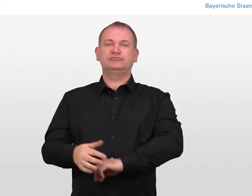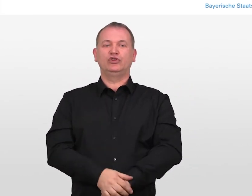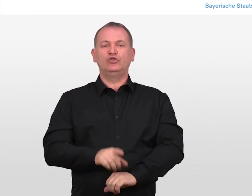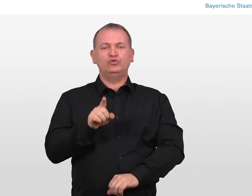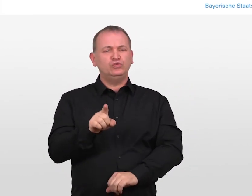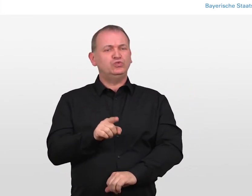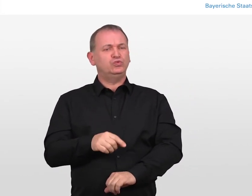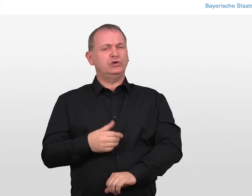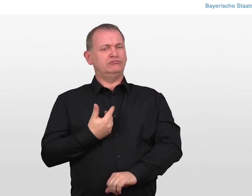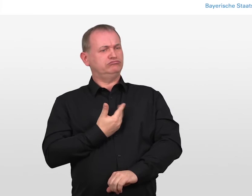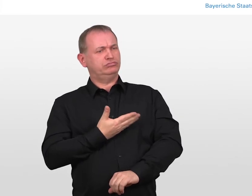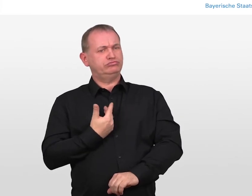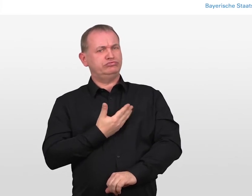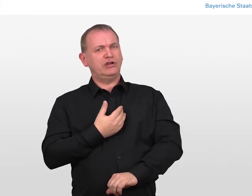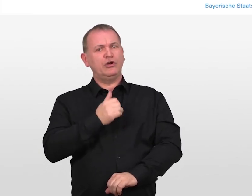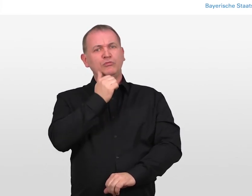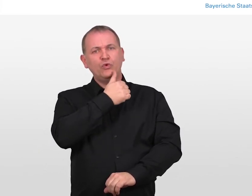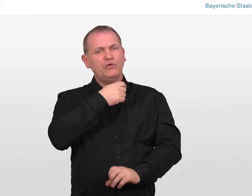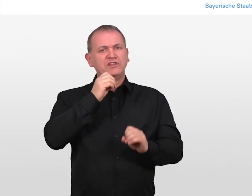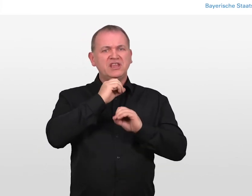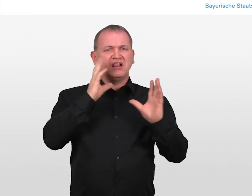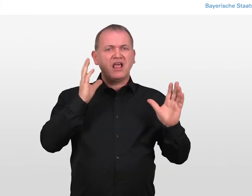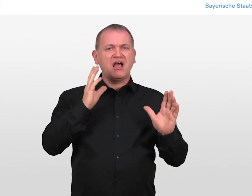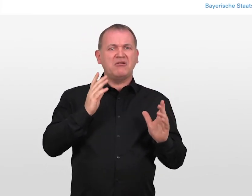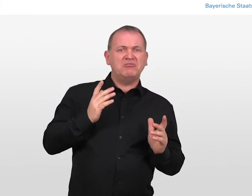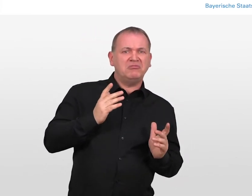Wenn du jetzt noch nicht das Richtige findest,